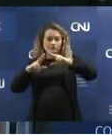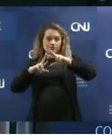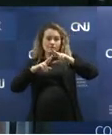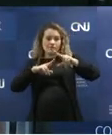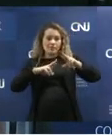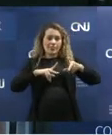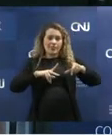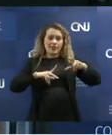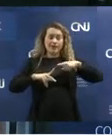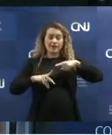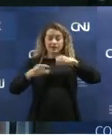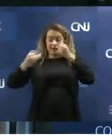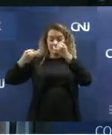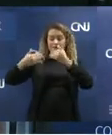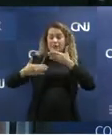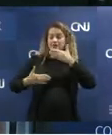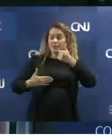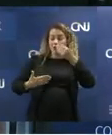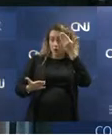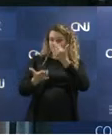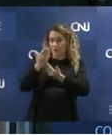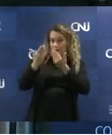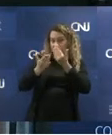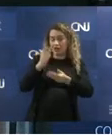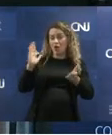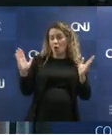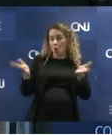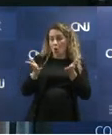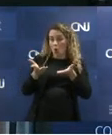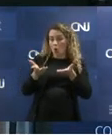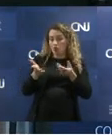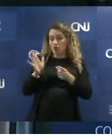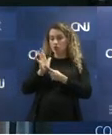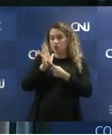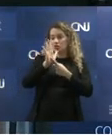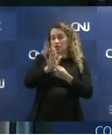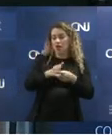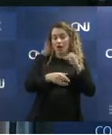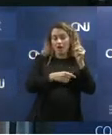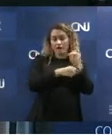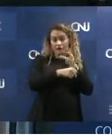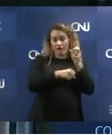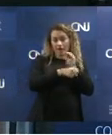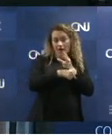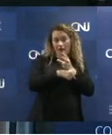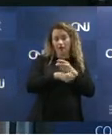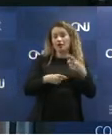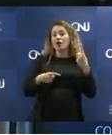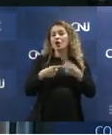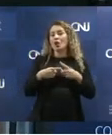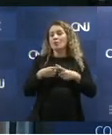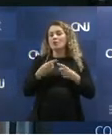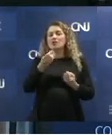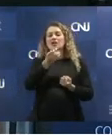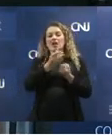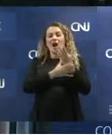seria perder hoje aqui essa vaga, porque ao criar depois outra alternância,